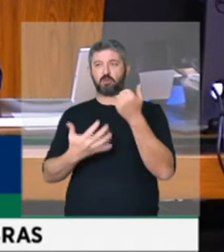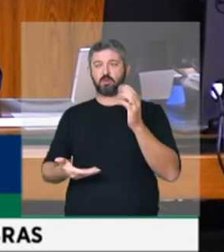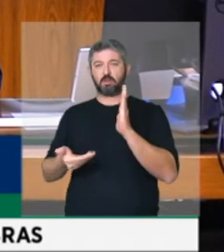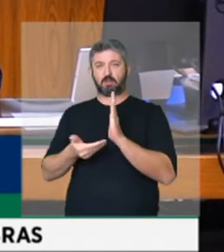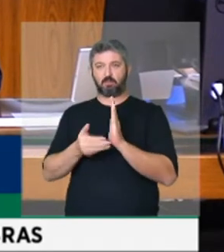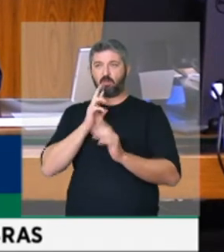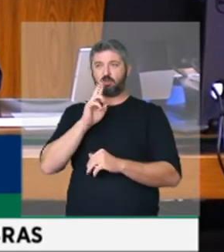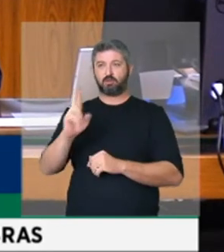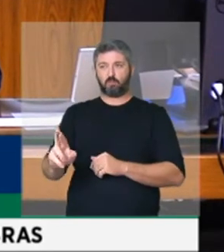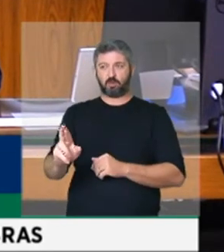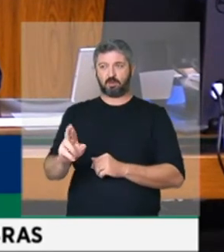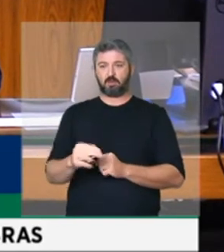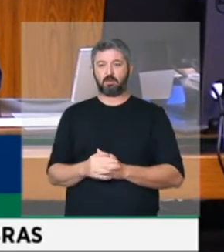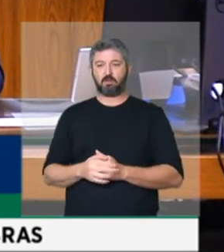CÂMARA VOU RESPONDER A QUESTÃO DE ORDEM DE VOSSA